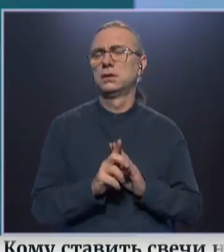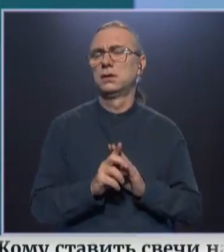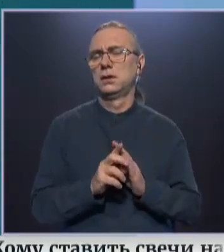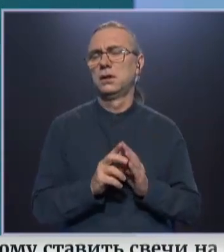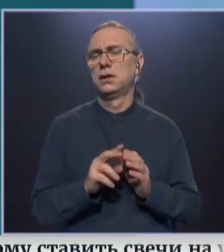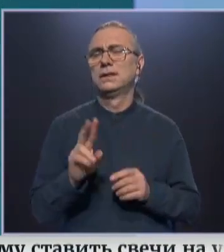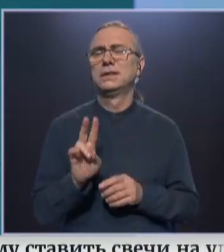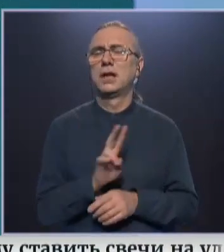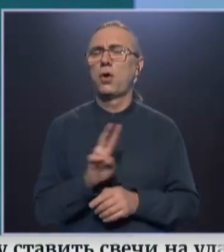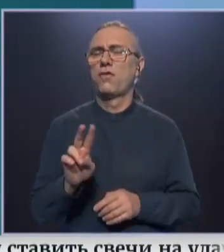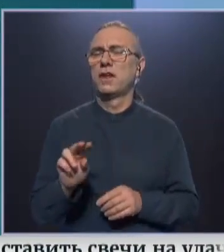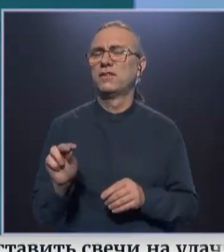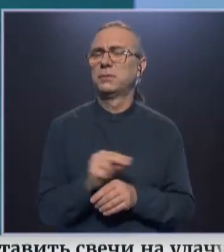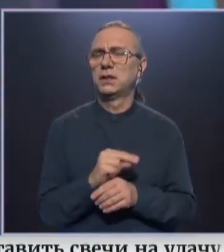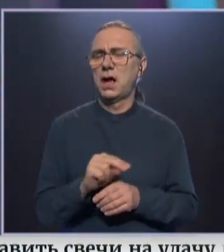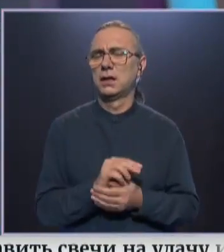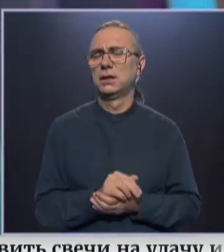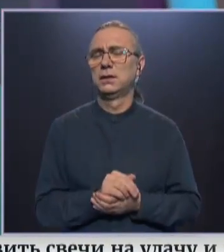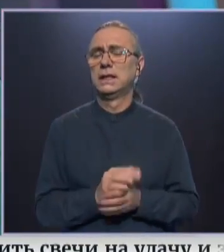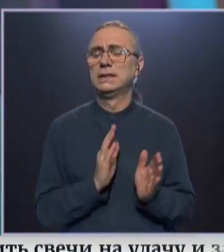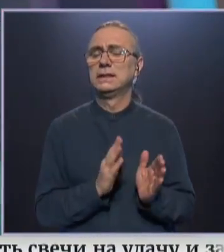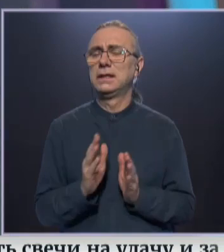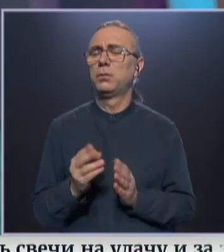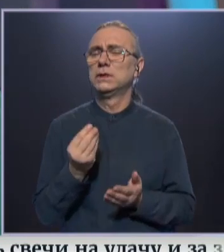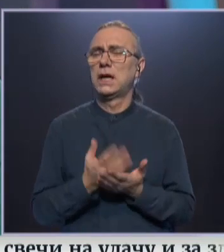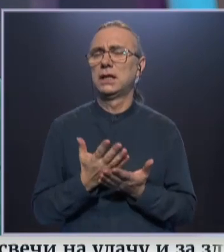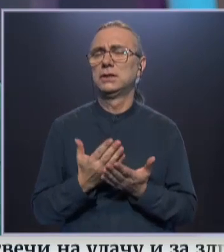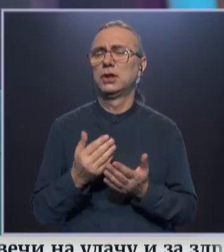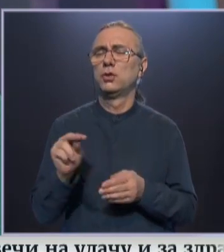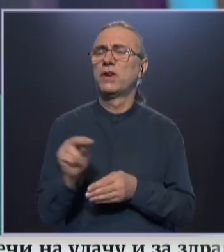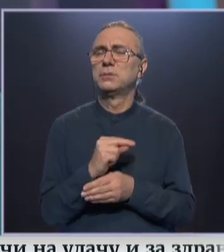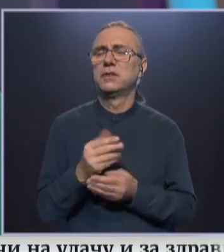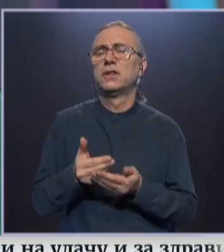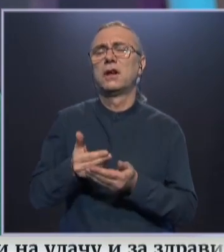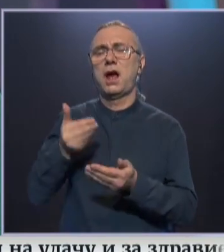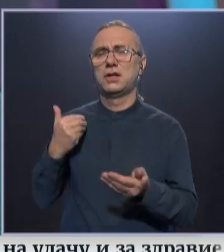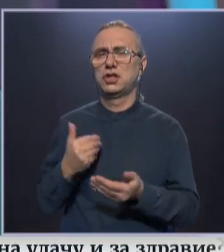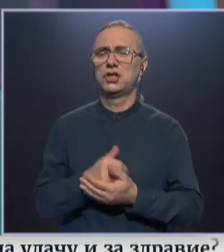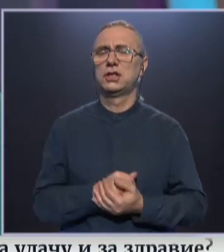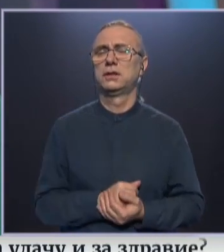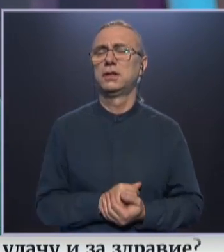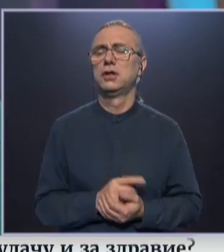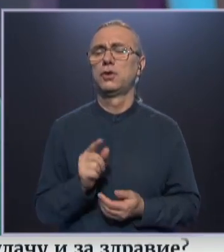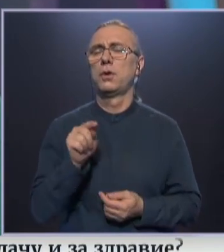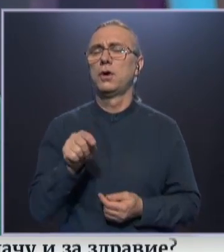формируется как-то уже гораздо раньше и поэтому что составляет уже подлинные желания это еще молодой